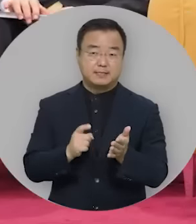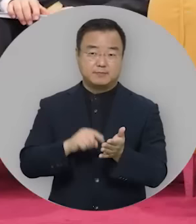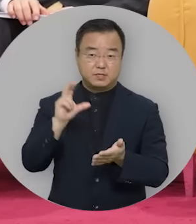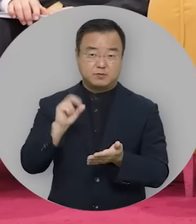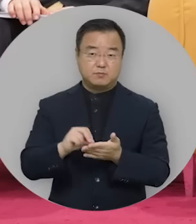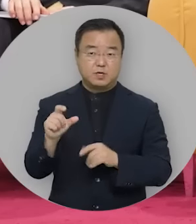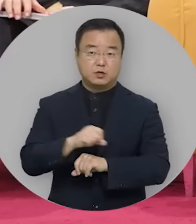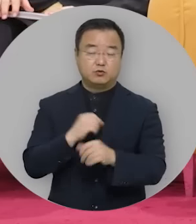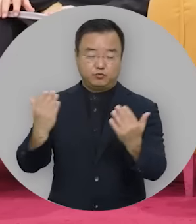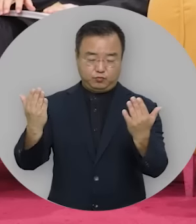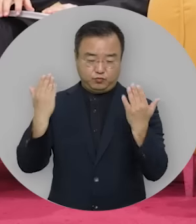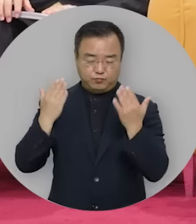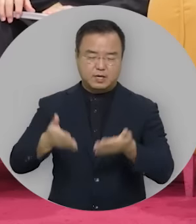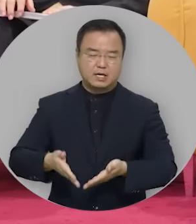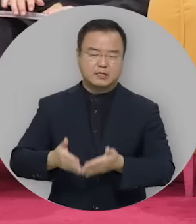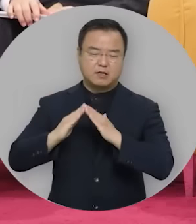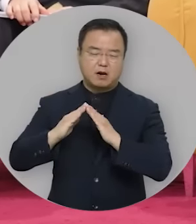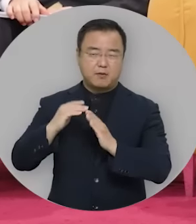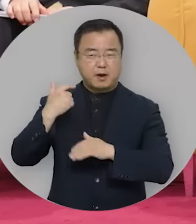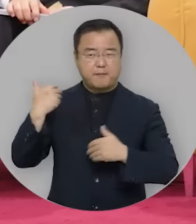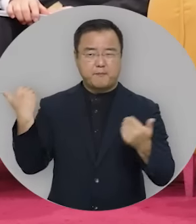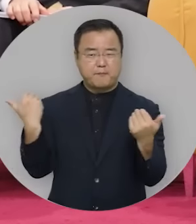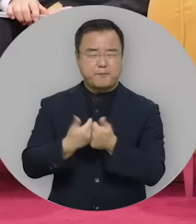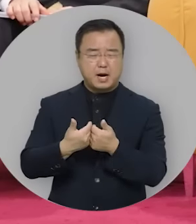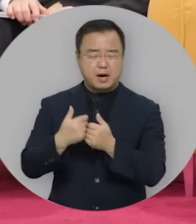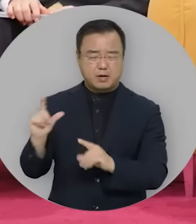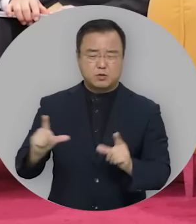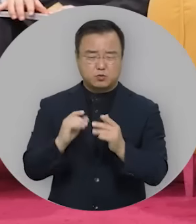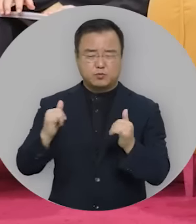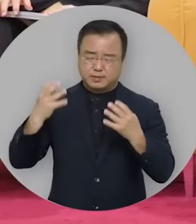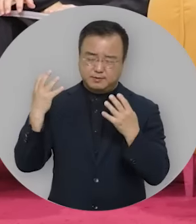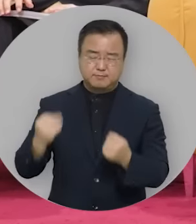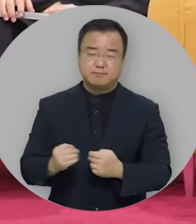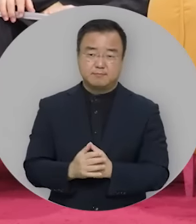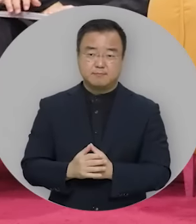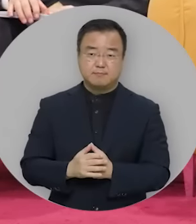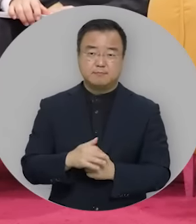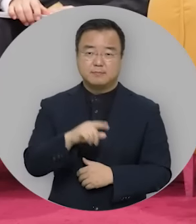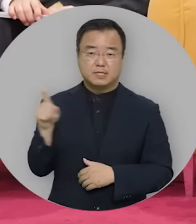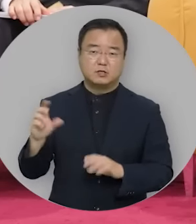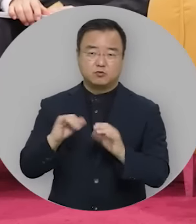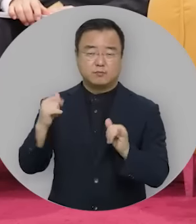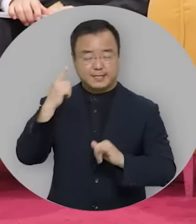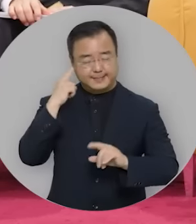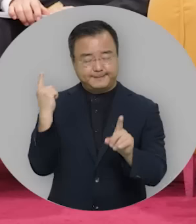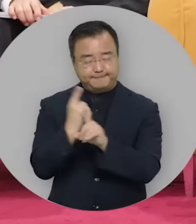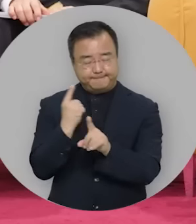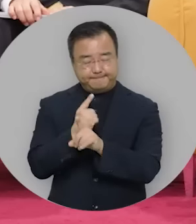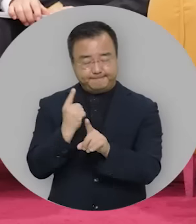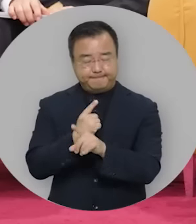이 특수학교 설립하려면 주민들의 반대가 심하죠. 심하기 때문에 국민들의 인식 개선,